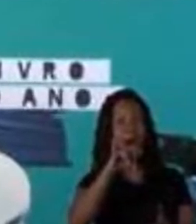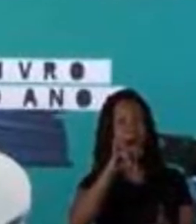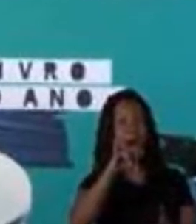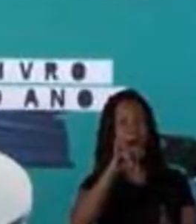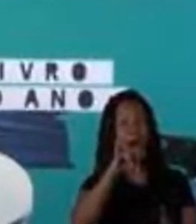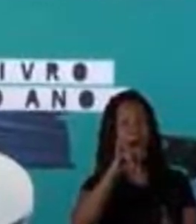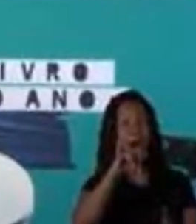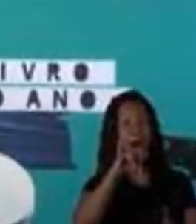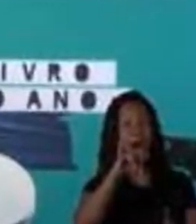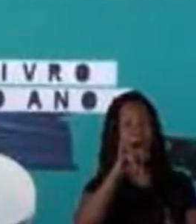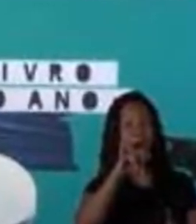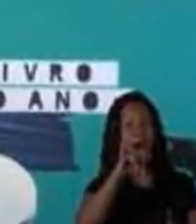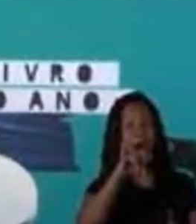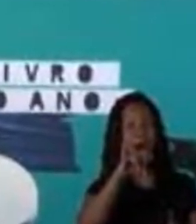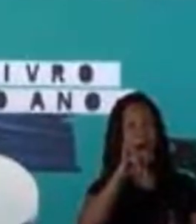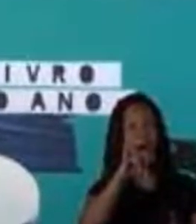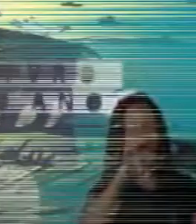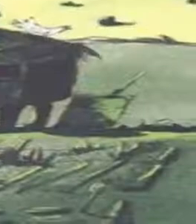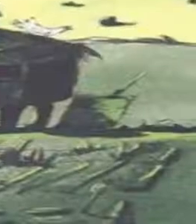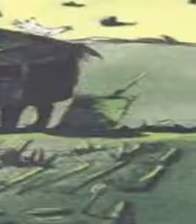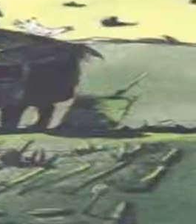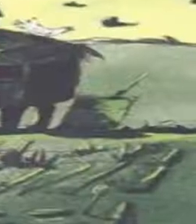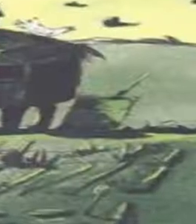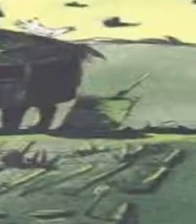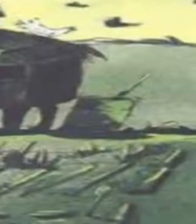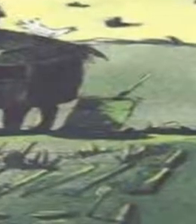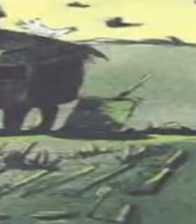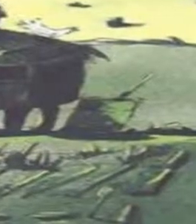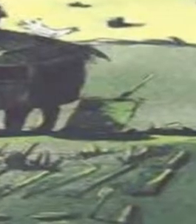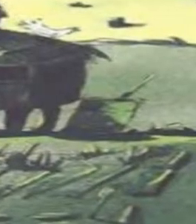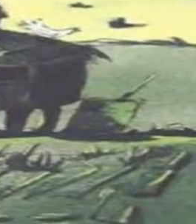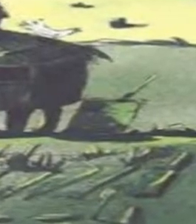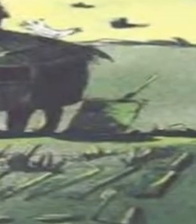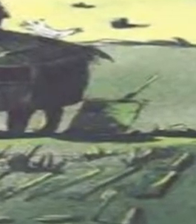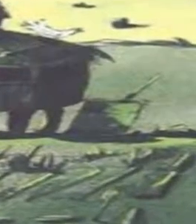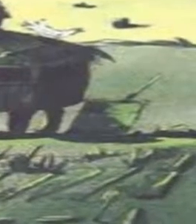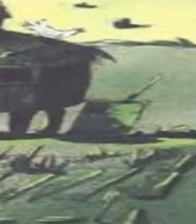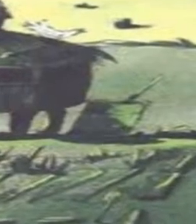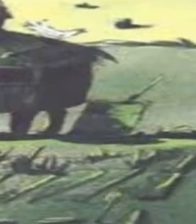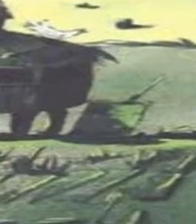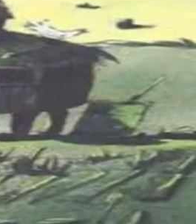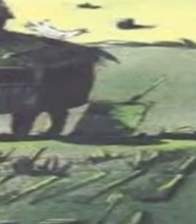na categoria literatura infantil. Foram 20 categorias, divididas entre Literatura,